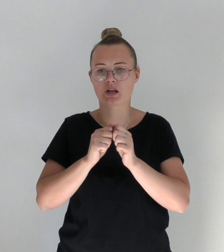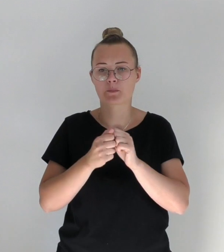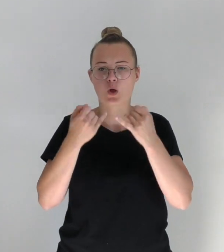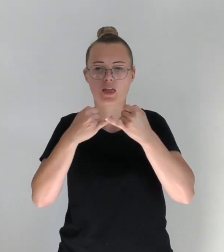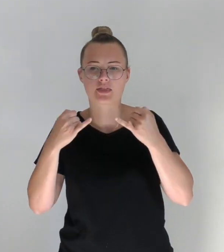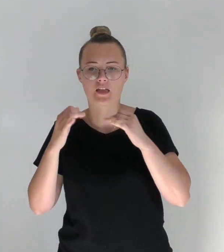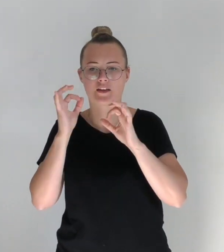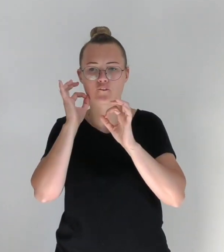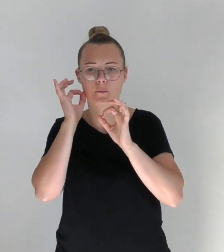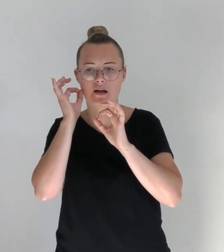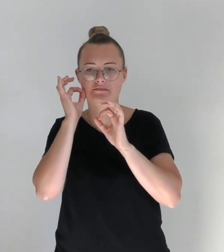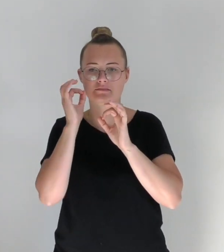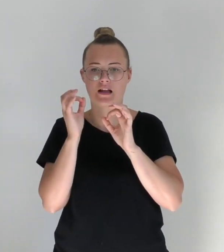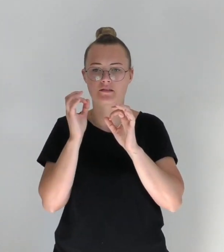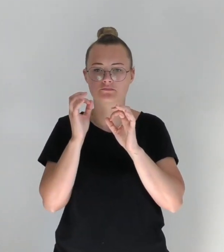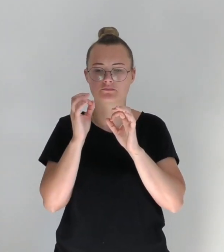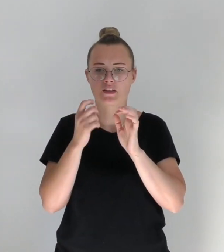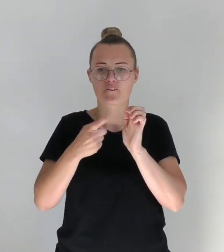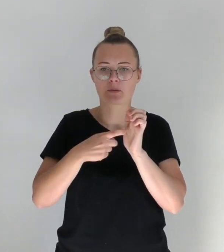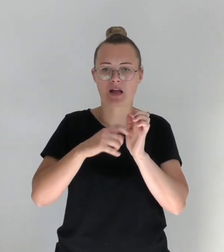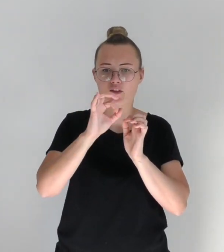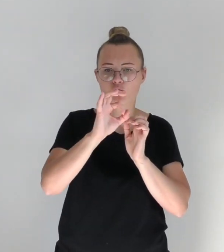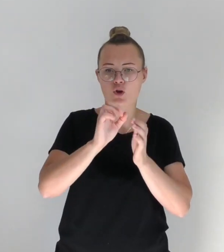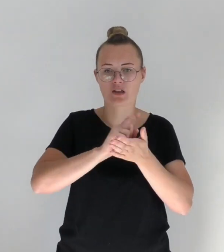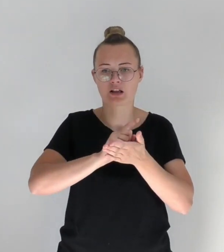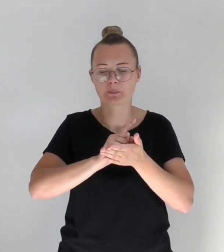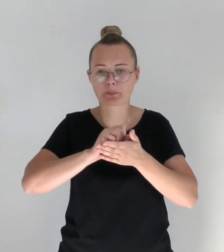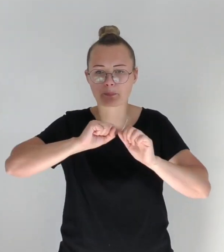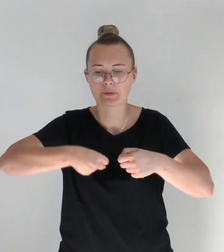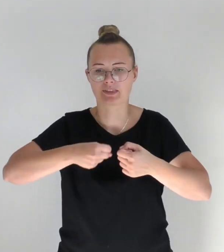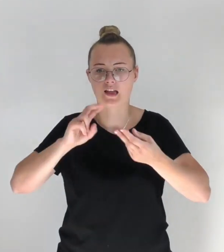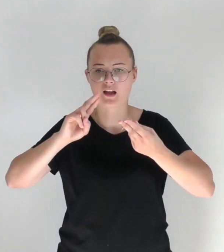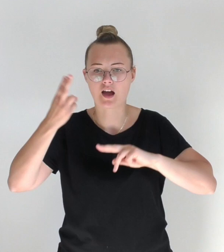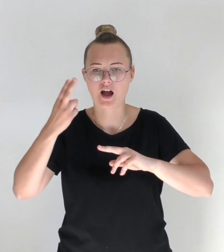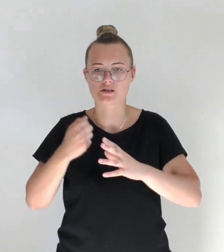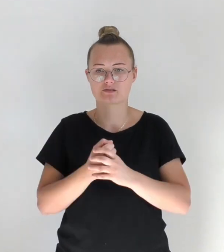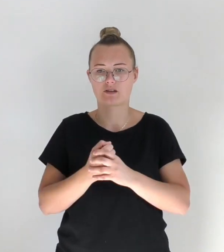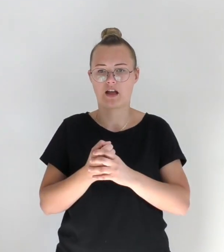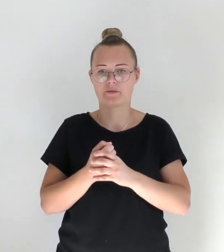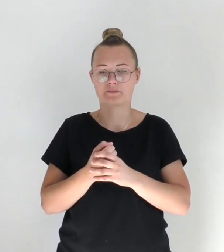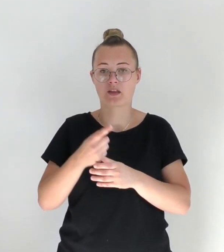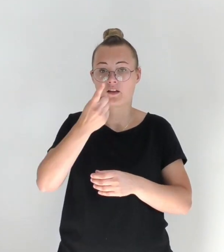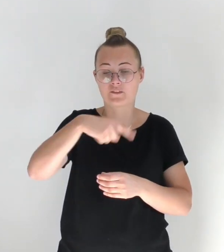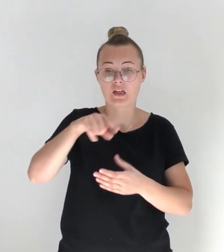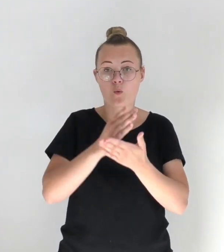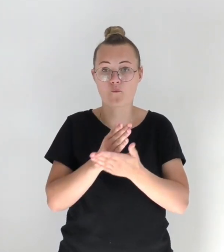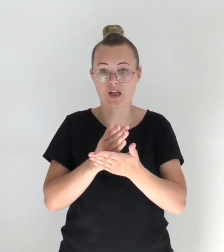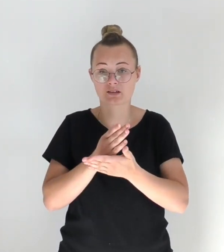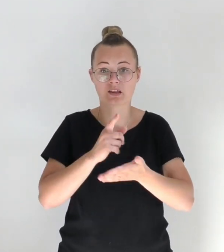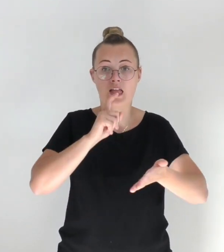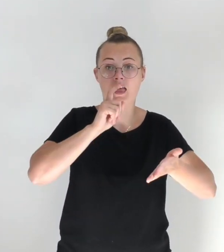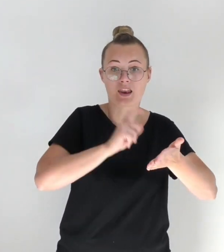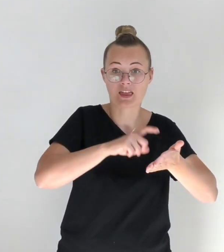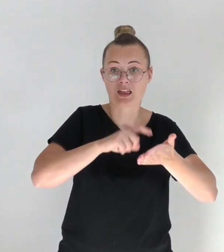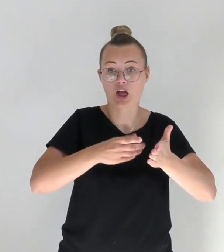czy innych komunikatach wymagających Twojej pilnej reakcji,